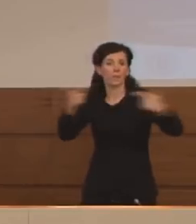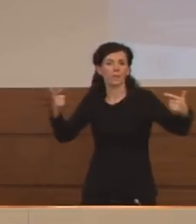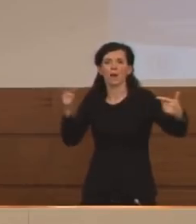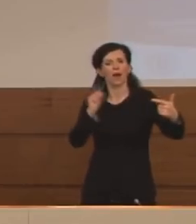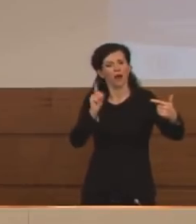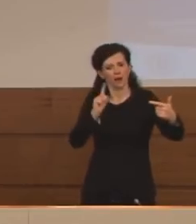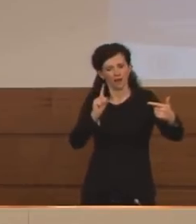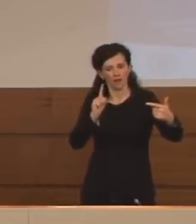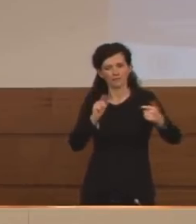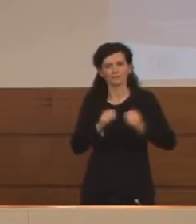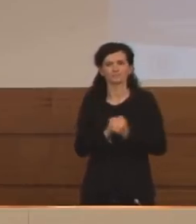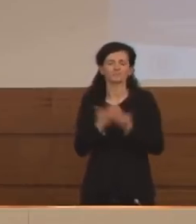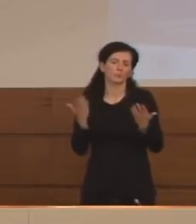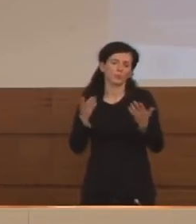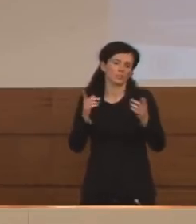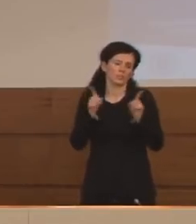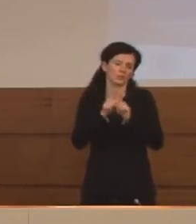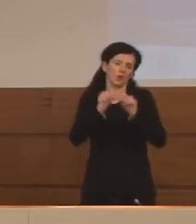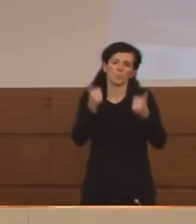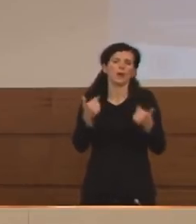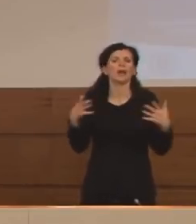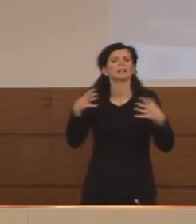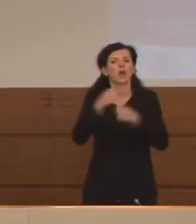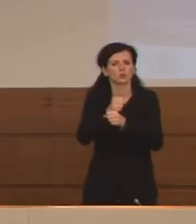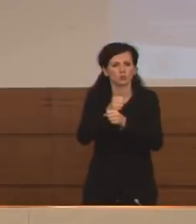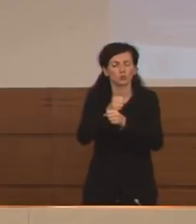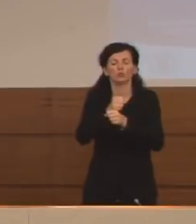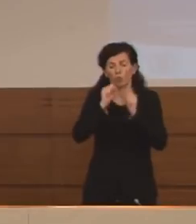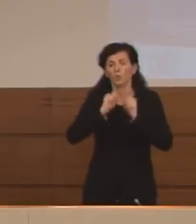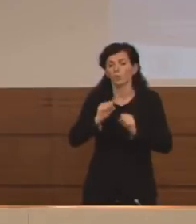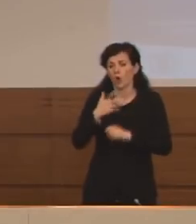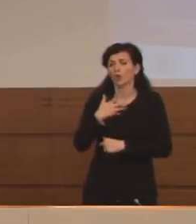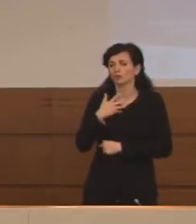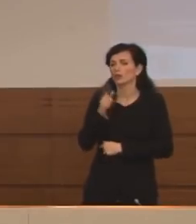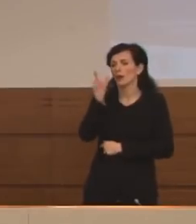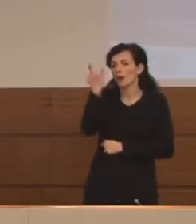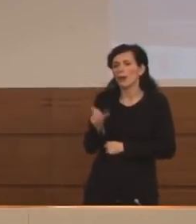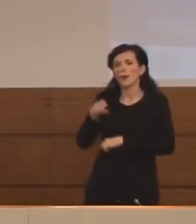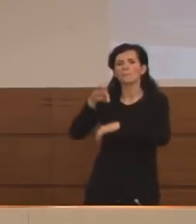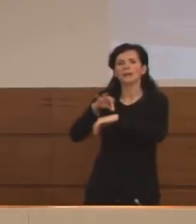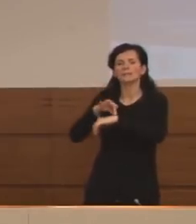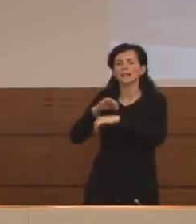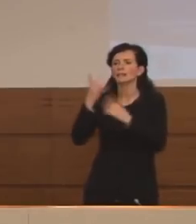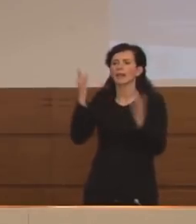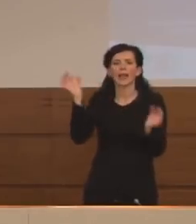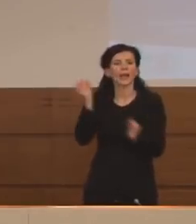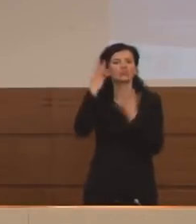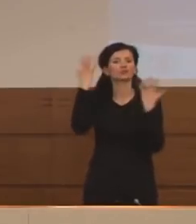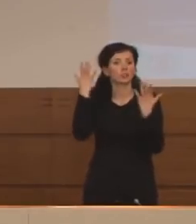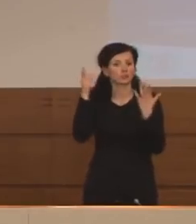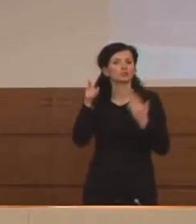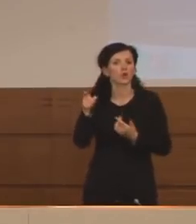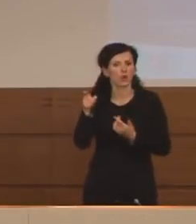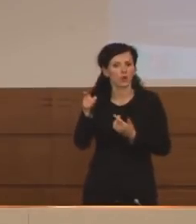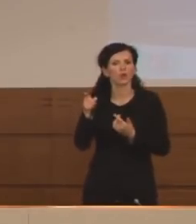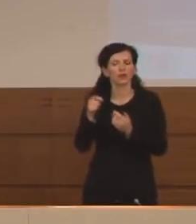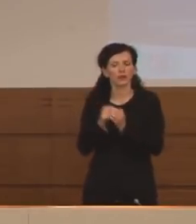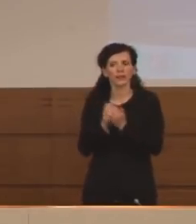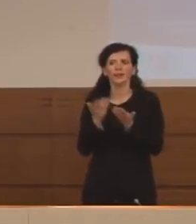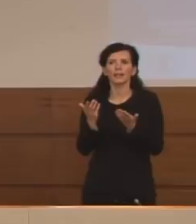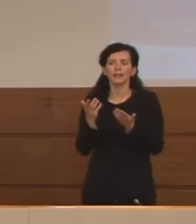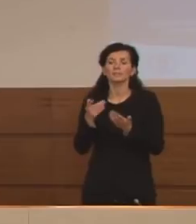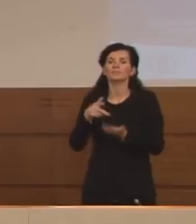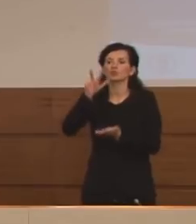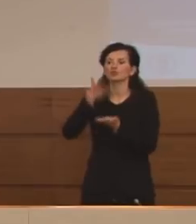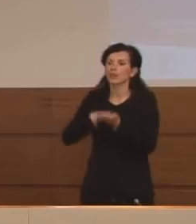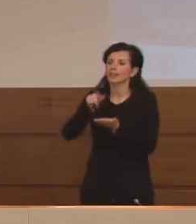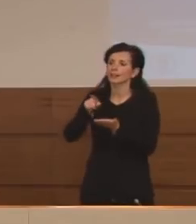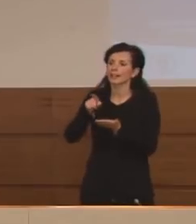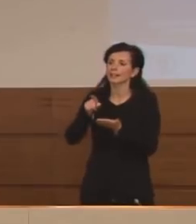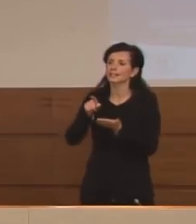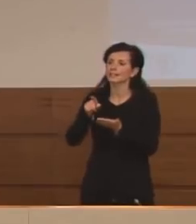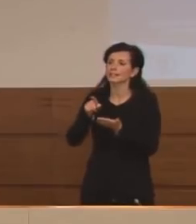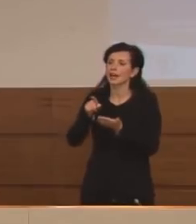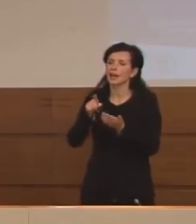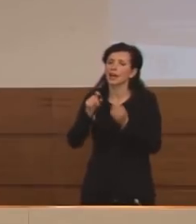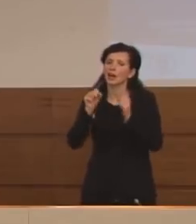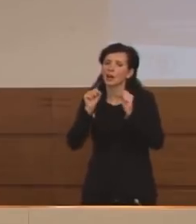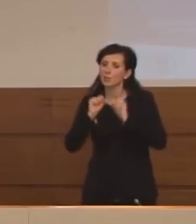Quindi, per riassumere, sto parlando di casi eccezionali in cui non c'è certezza che possano essere contagiosi.